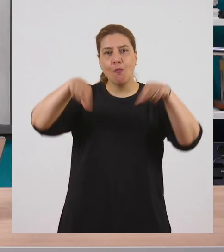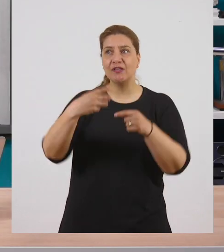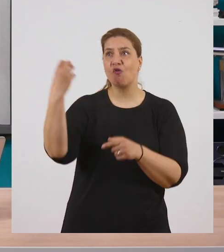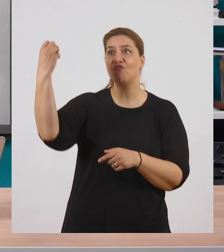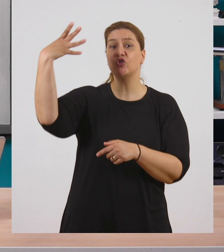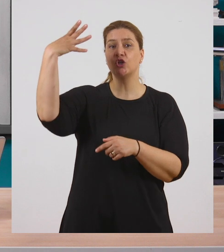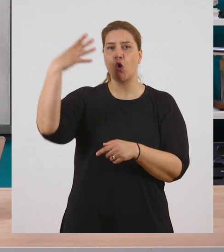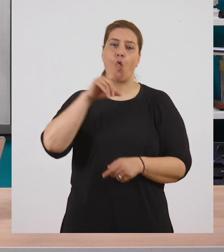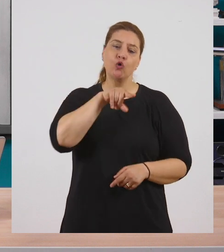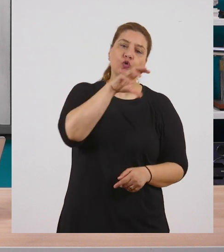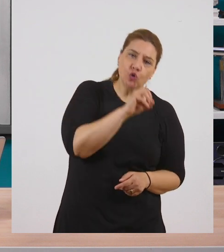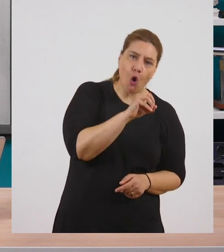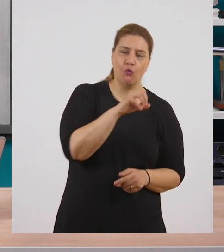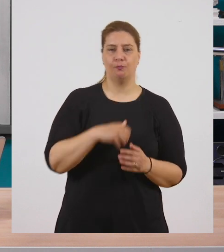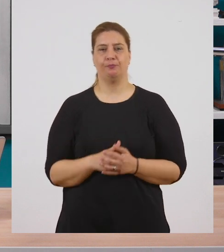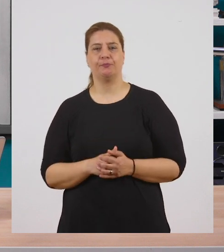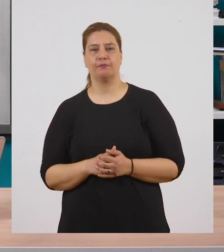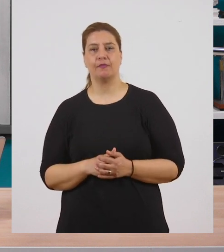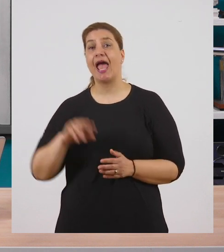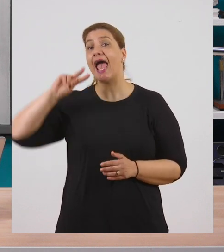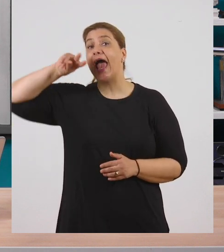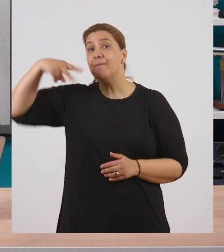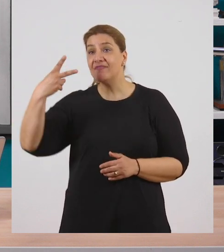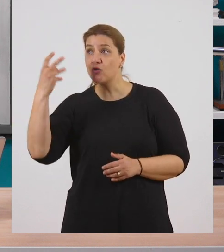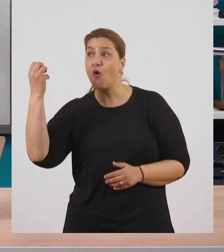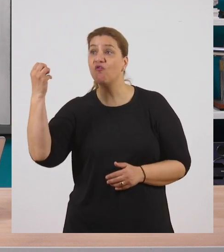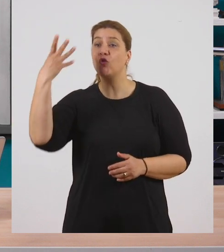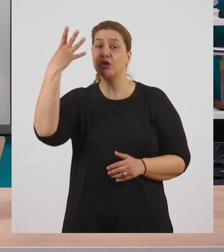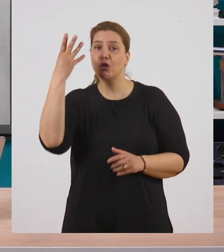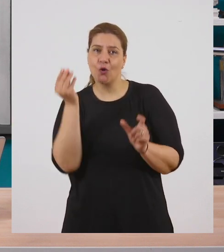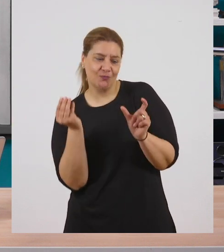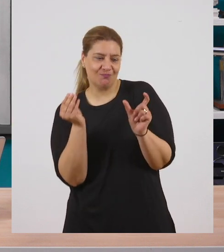Το επίθετο "φωτεινό" είναι αυτό που χαρακτηρίζει το ουσιαστικό "δωμάτιο".